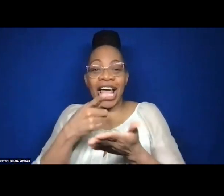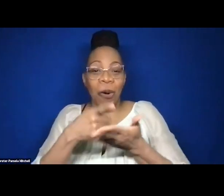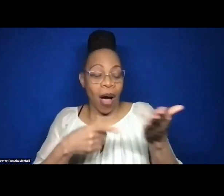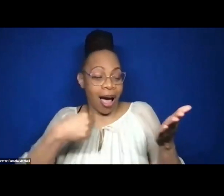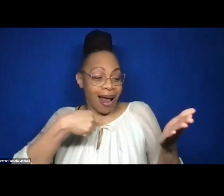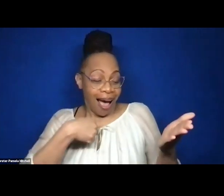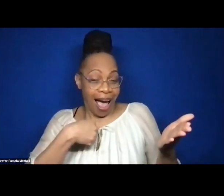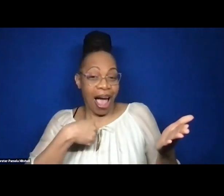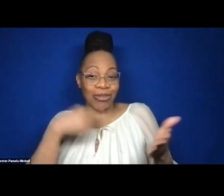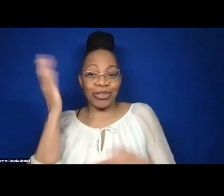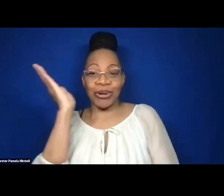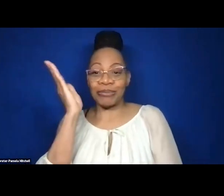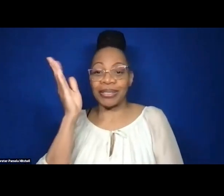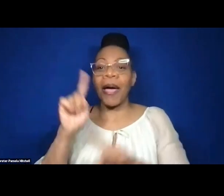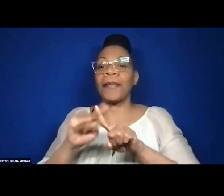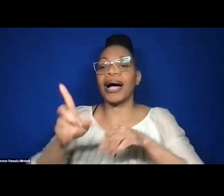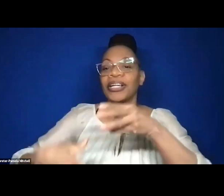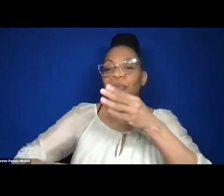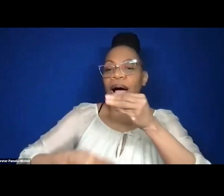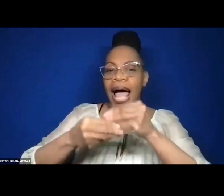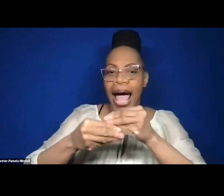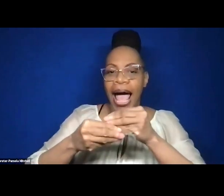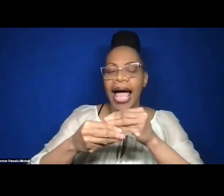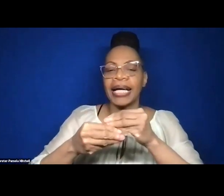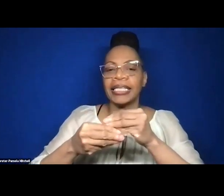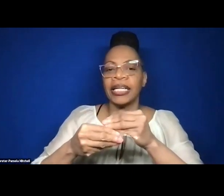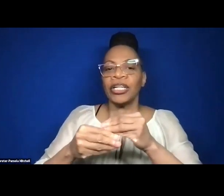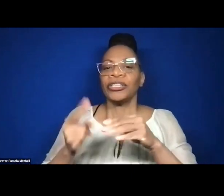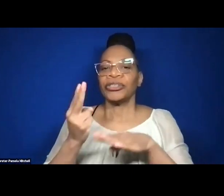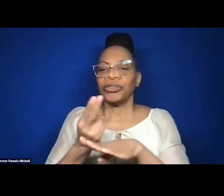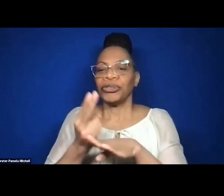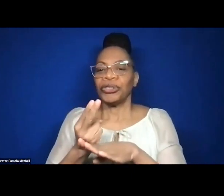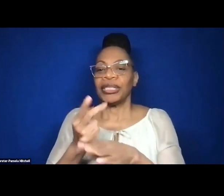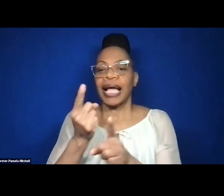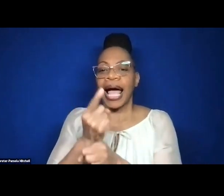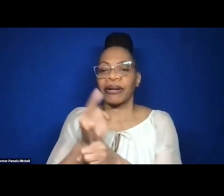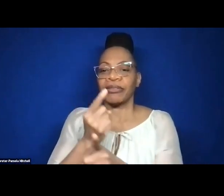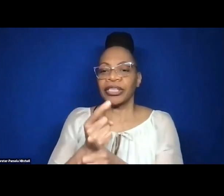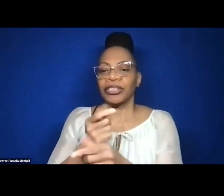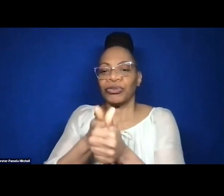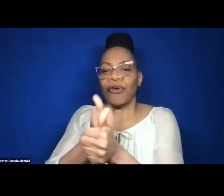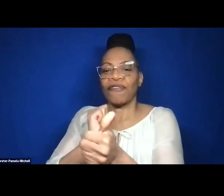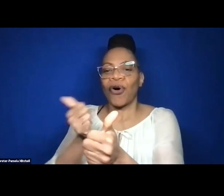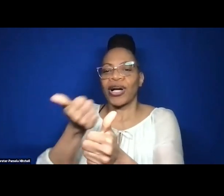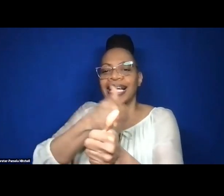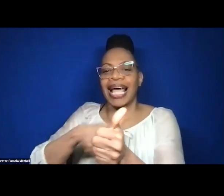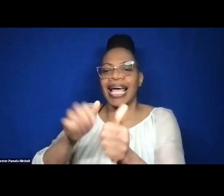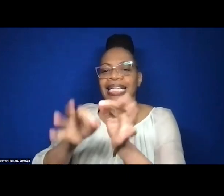pero lo que agregaré es que revisen el formulario por su exactitud y completitud para evitar cualquier retraso en el procesamiento de su presentación.